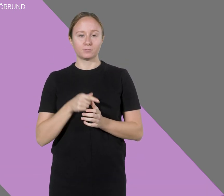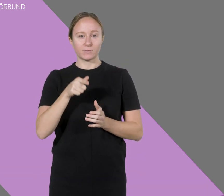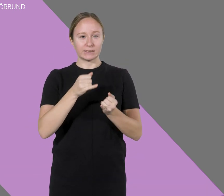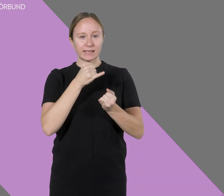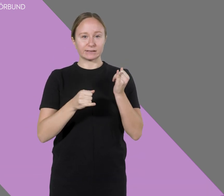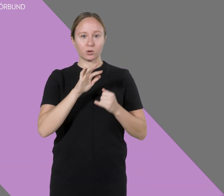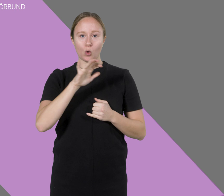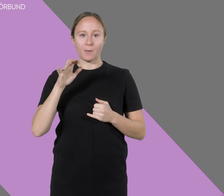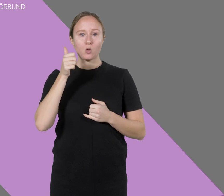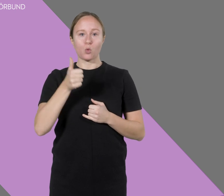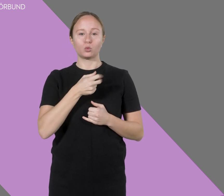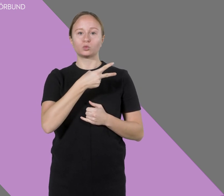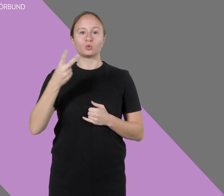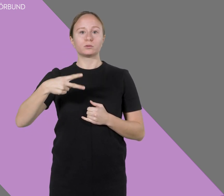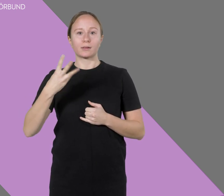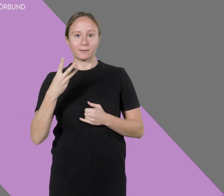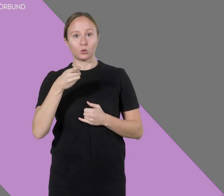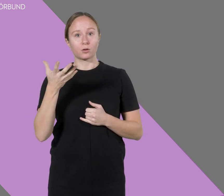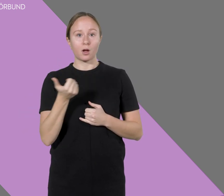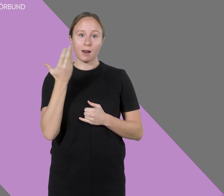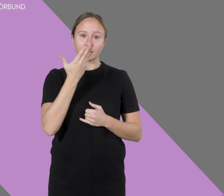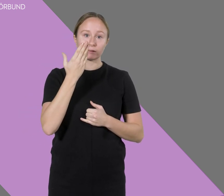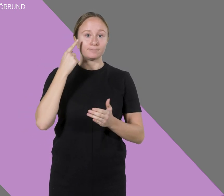I det sista numret år 2023 kan du läsa bland annat om -